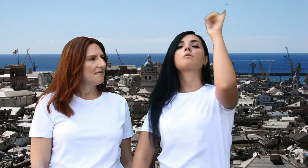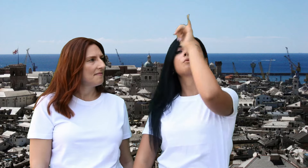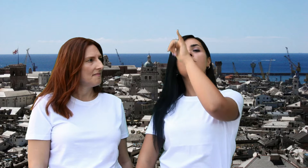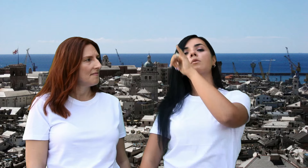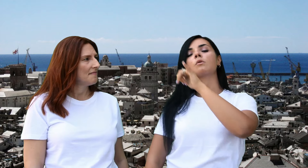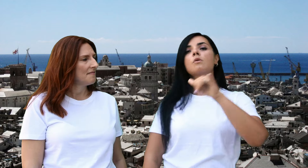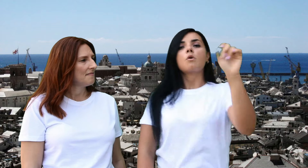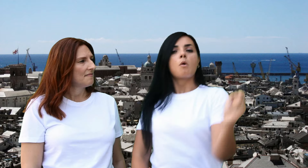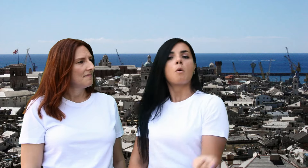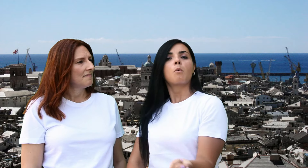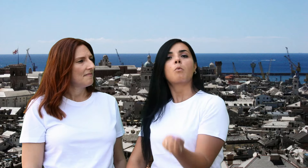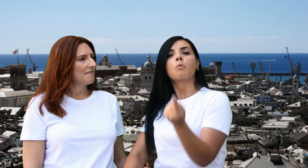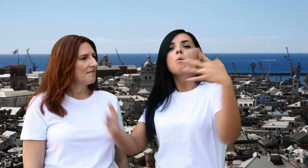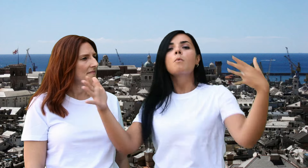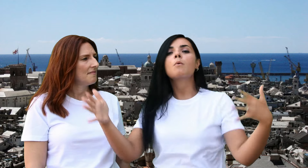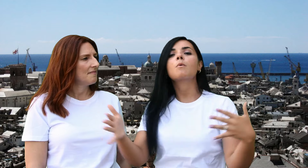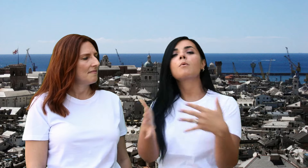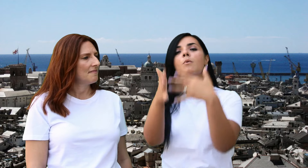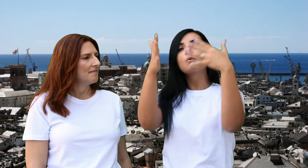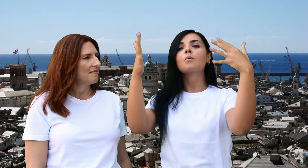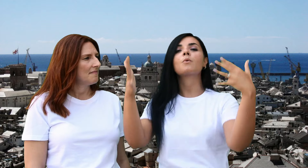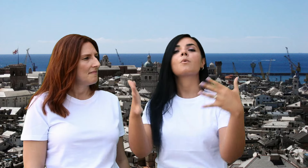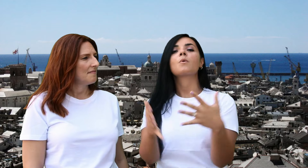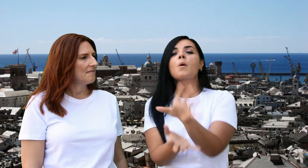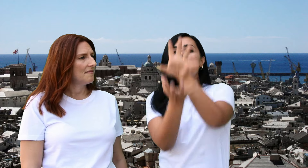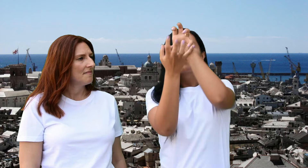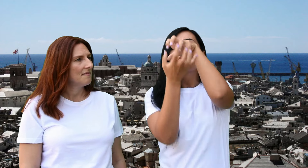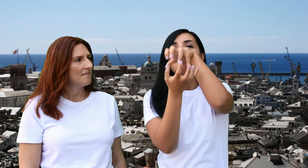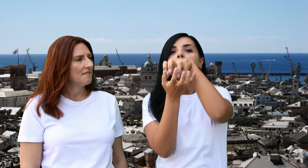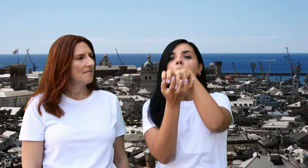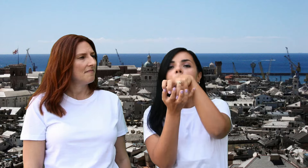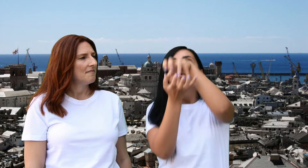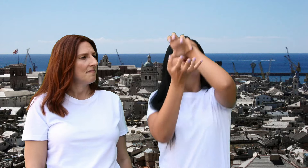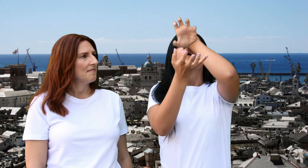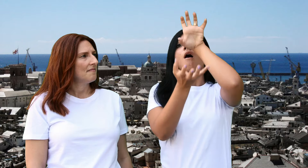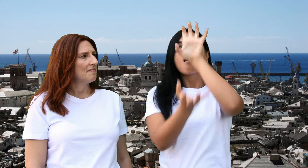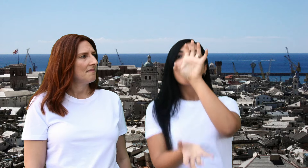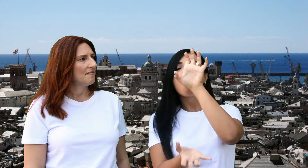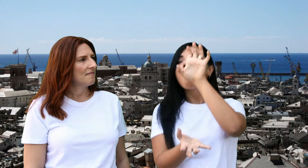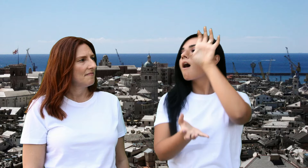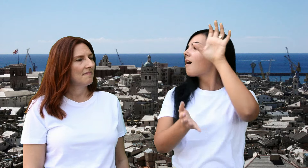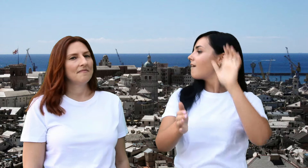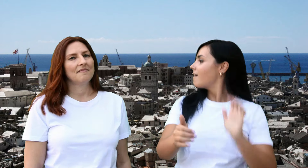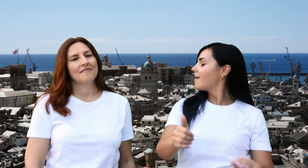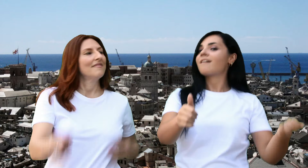Quanti fatti a cui non pensi finché non ci sbatti davanti!